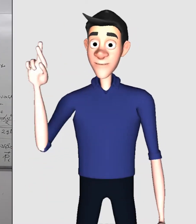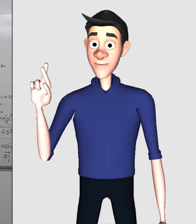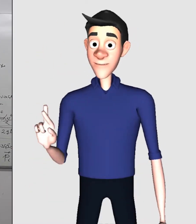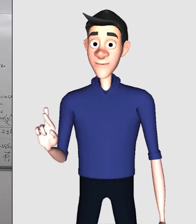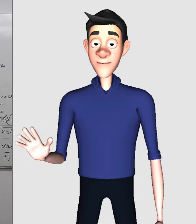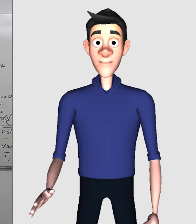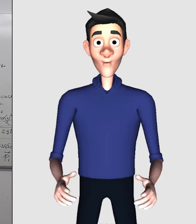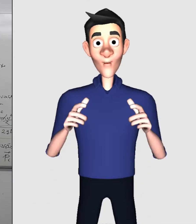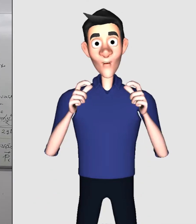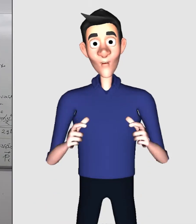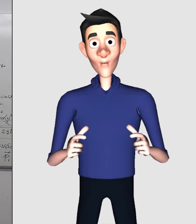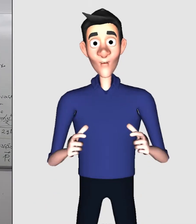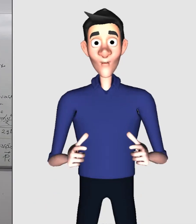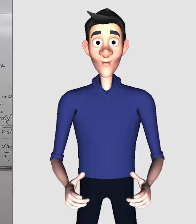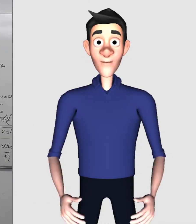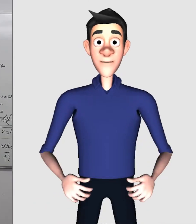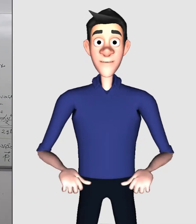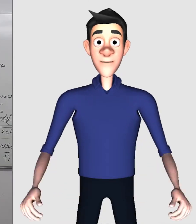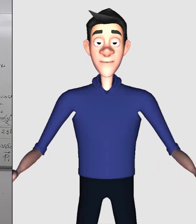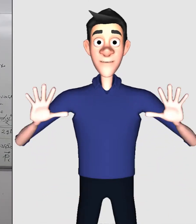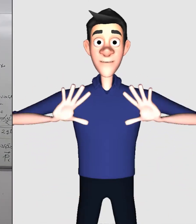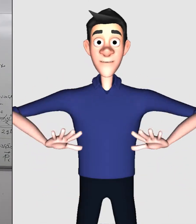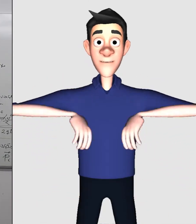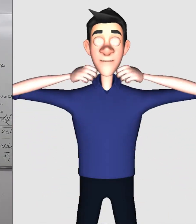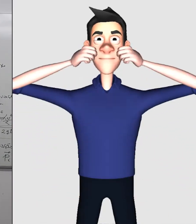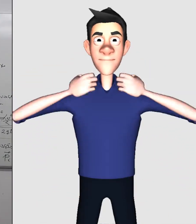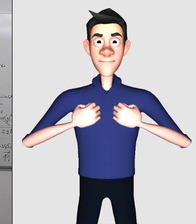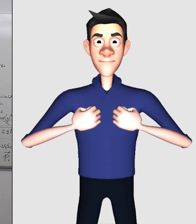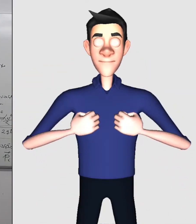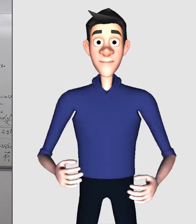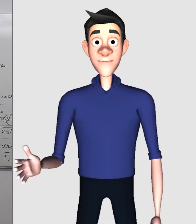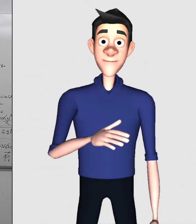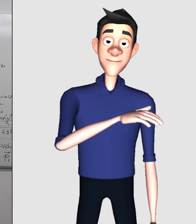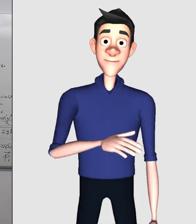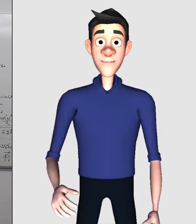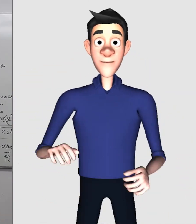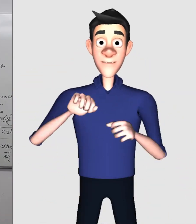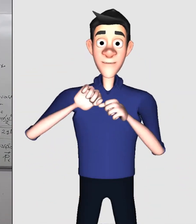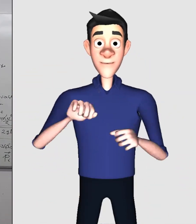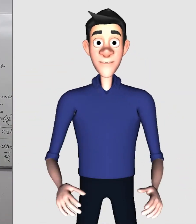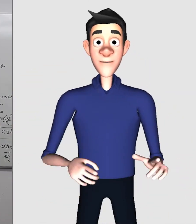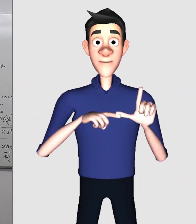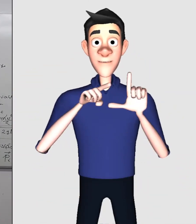Depois passa por outra polia, outra mola e termina lá em cima